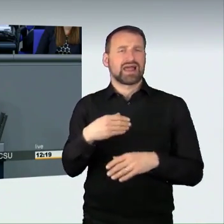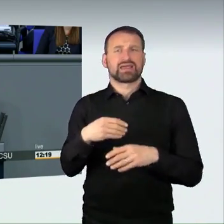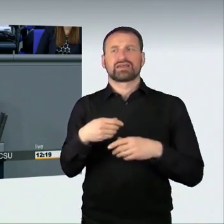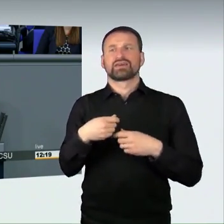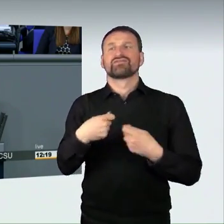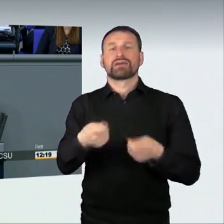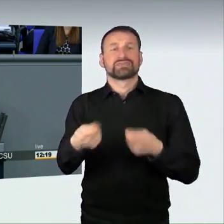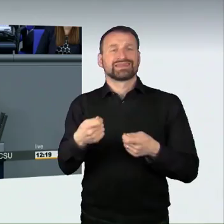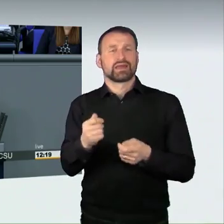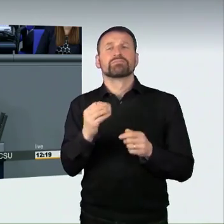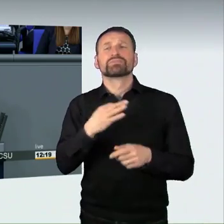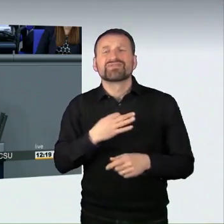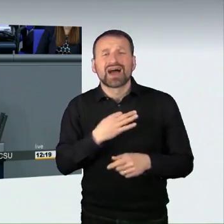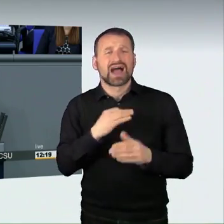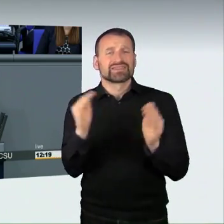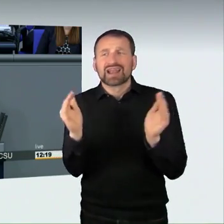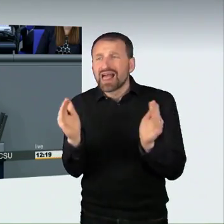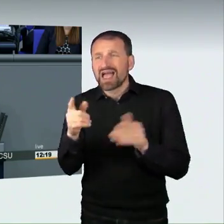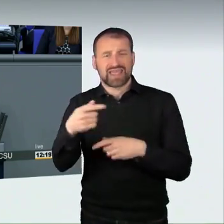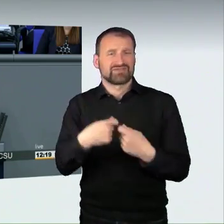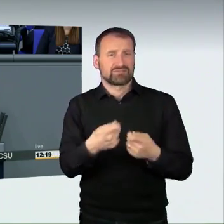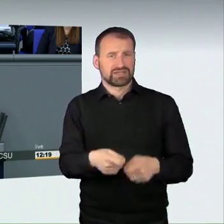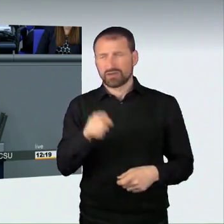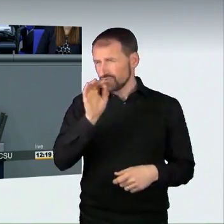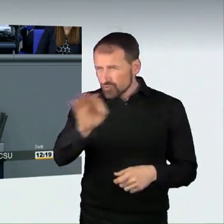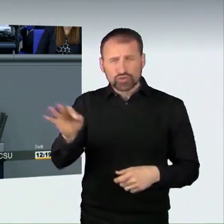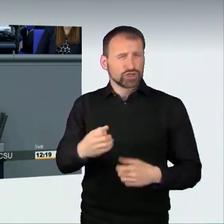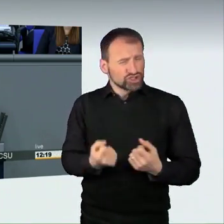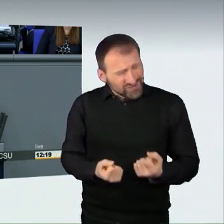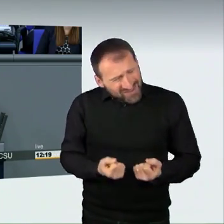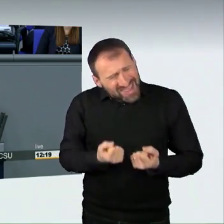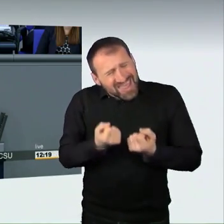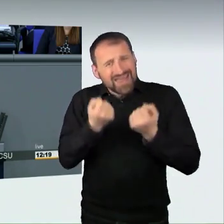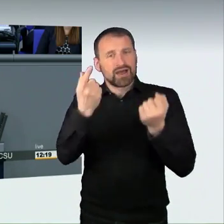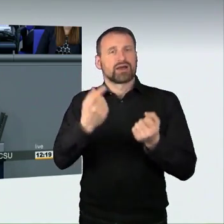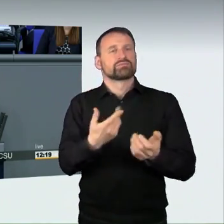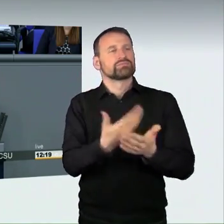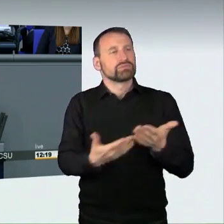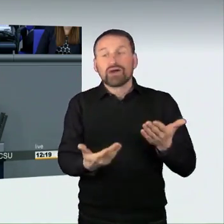die ortsübliche Vergleichsmiete ist. Wenn Sie jetzt verlangen, dass sozusagen alle Tatsachen beigebracht werden, dass es valide sein muss,